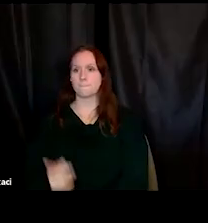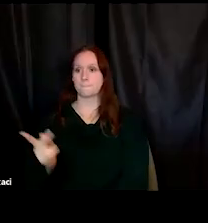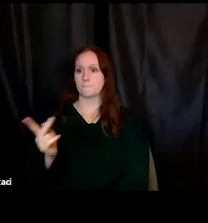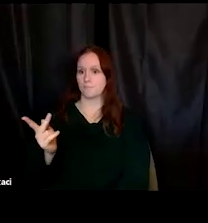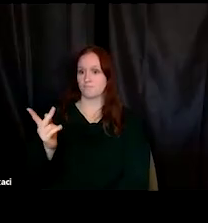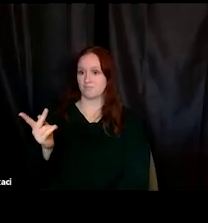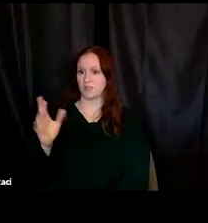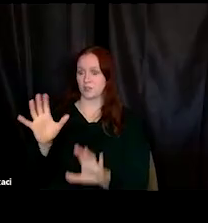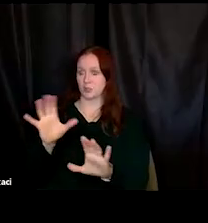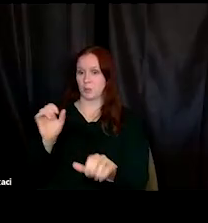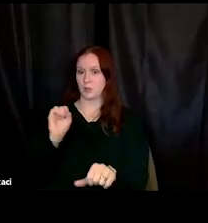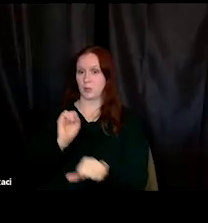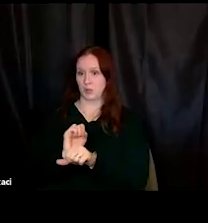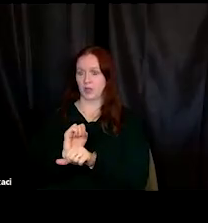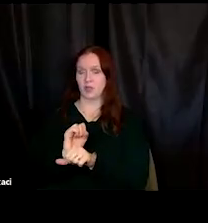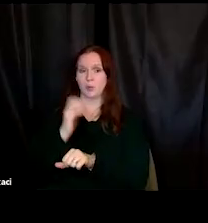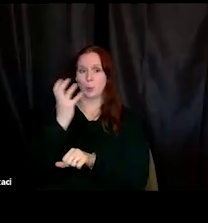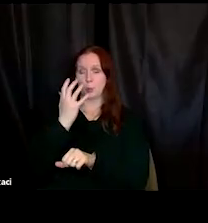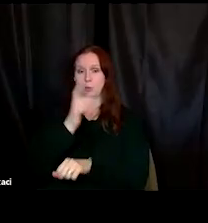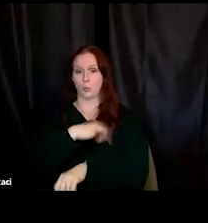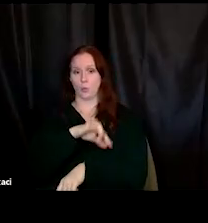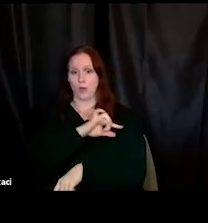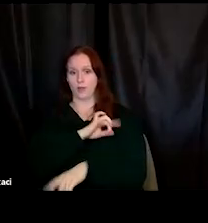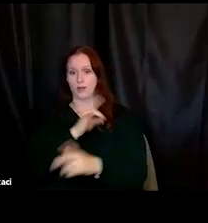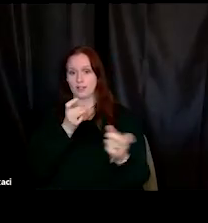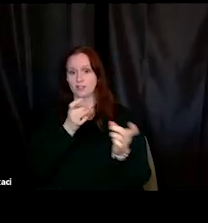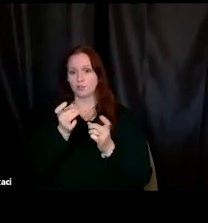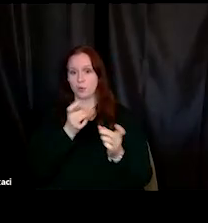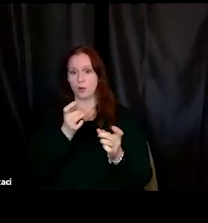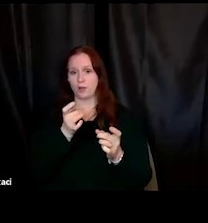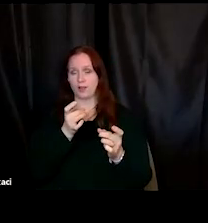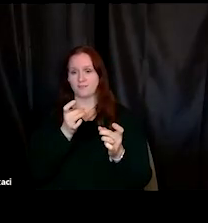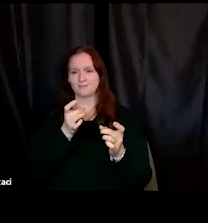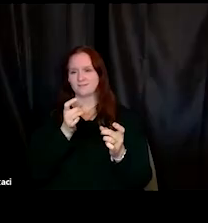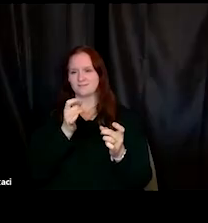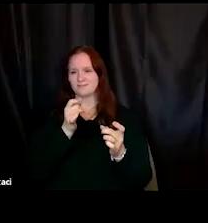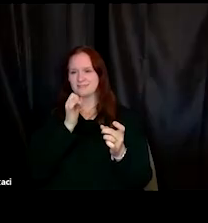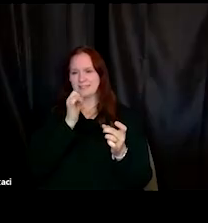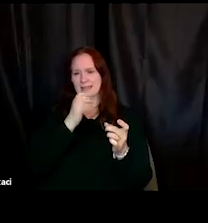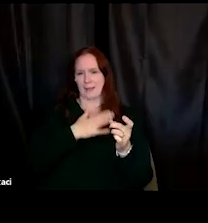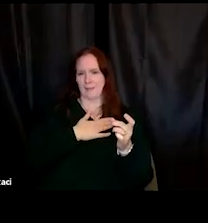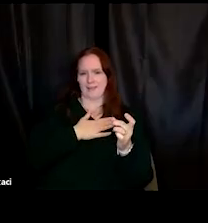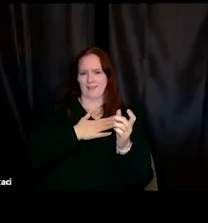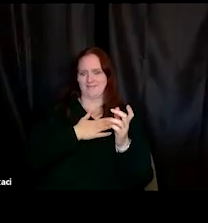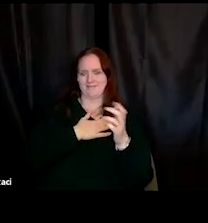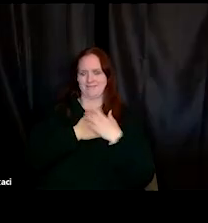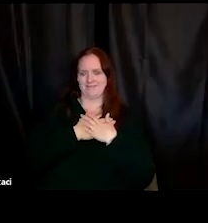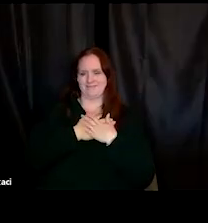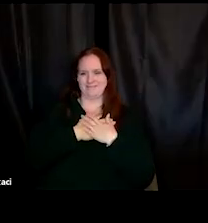Y así es como te asocian con la reclamación una vez que la reclamación esté en el sistema.